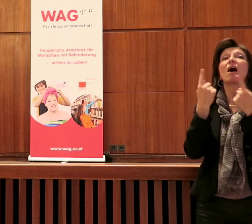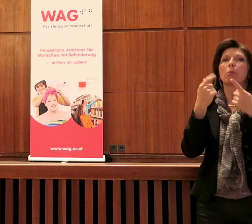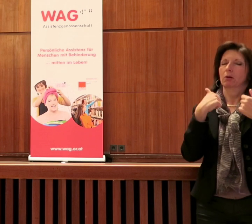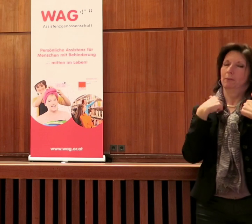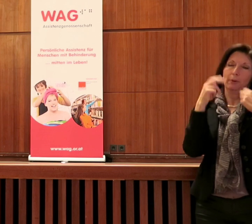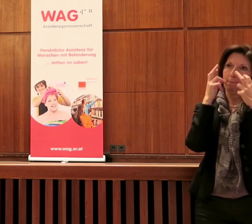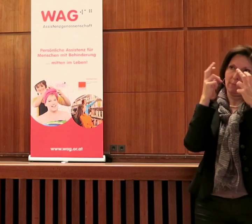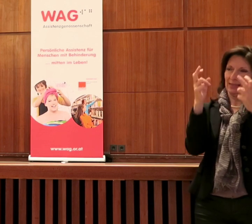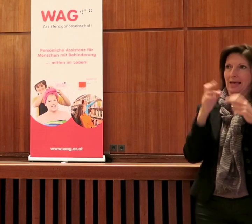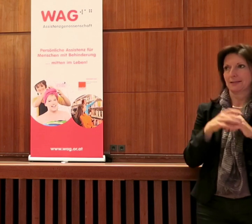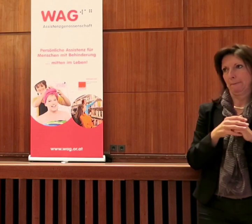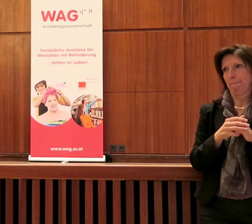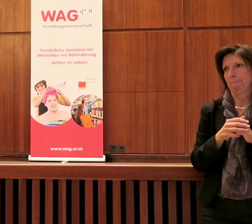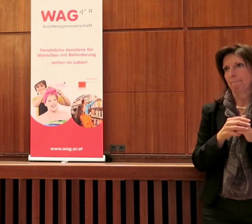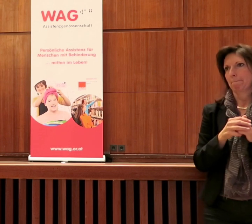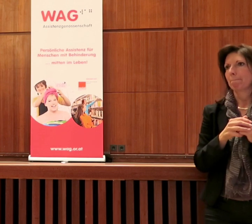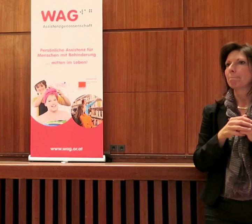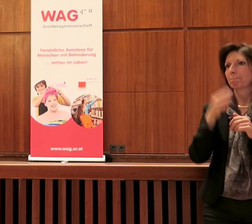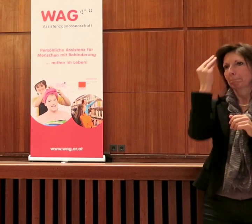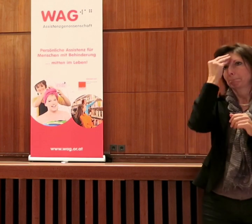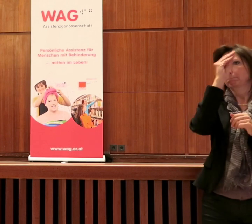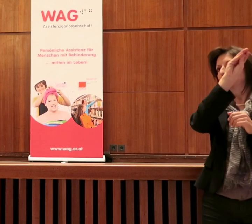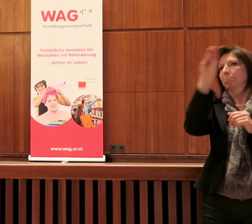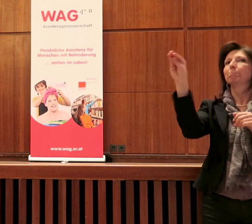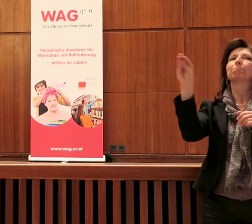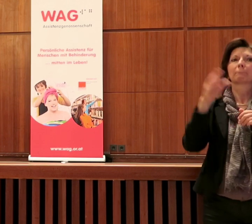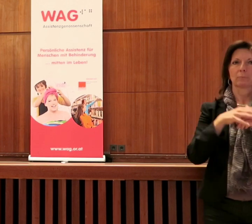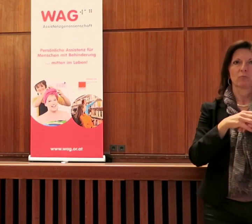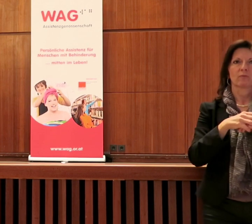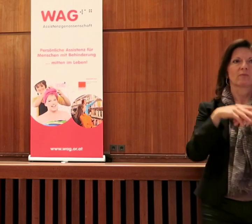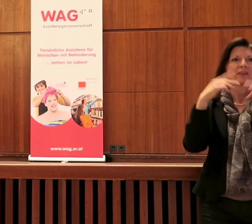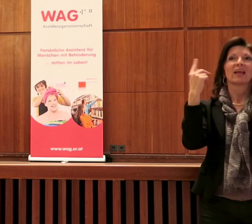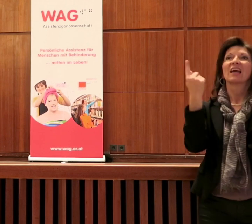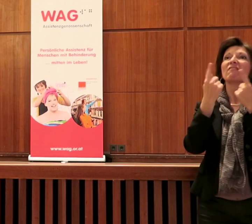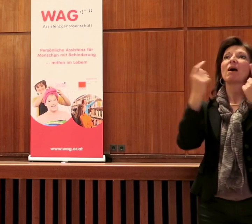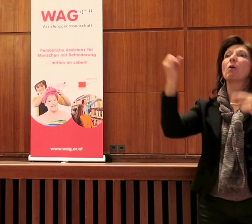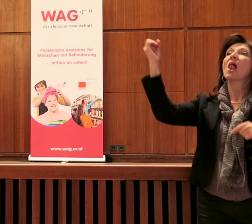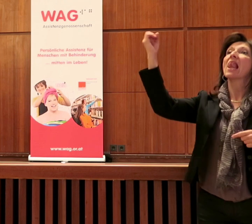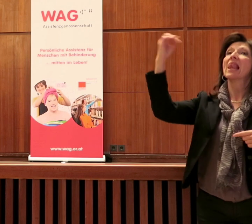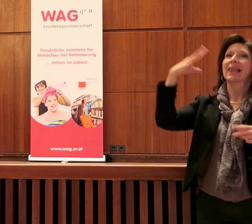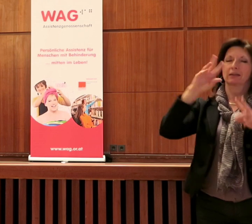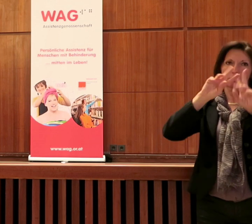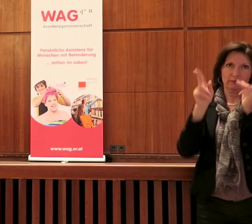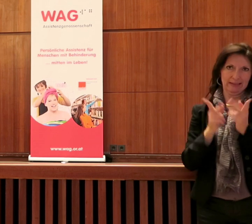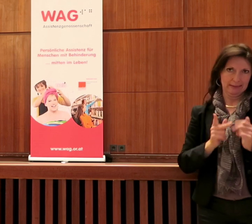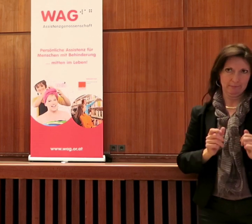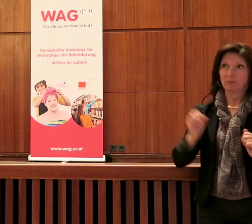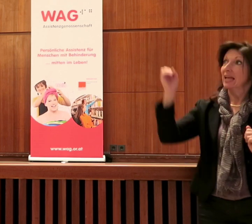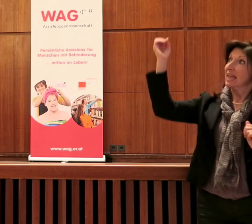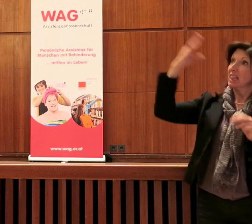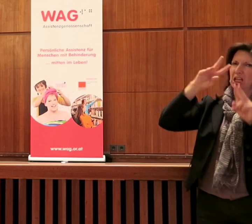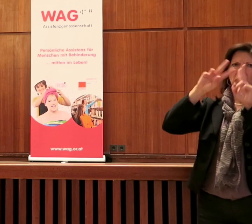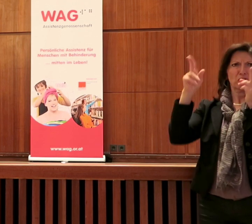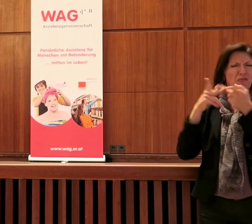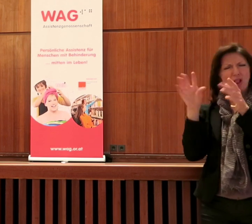Da muss ich jetzt vorausschauen. Es geht um die Werbung "Licht für die Welt". Licht um die Welt ist eine super Organisation.